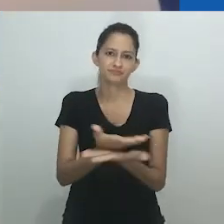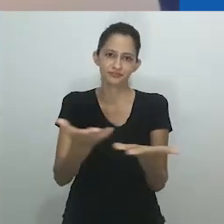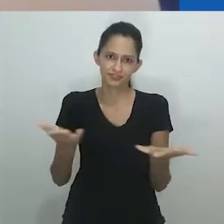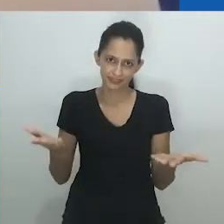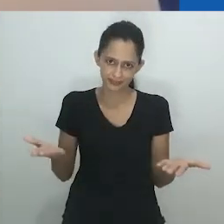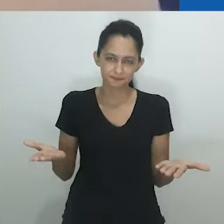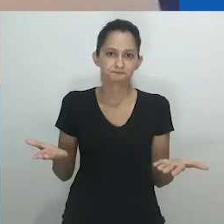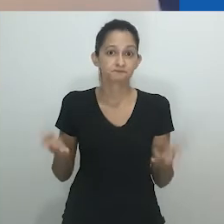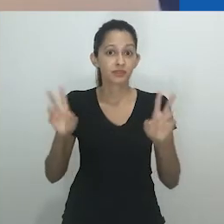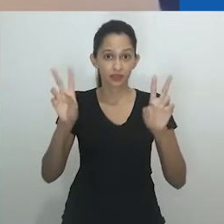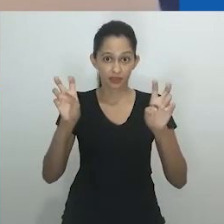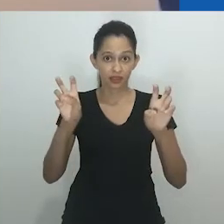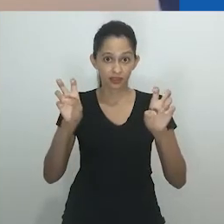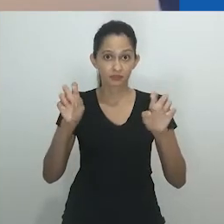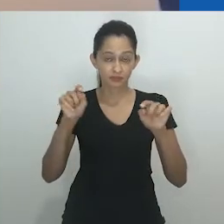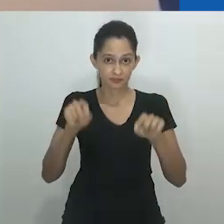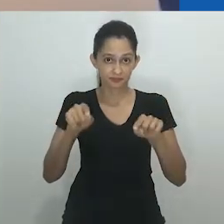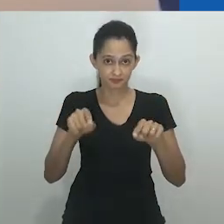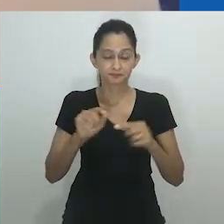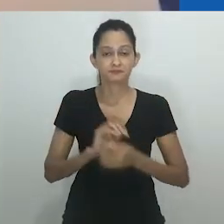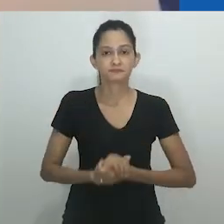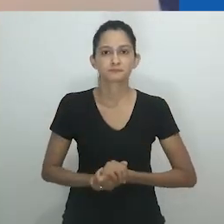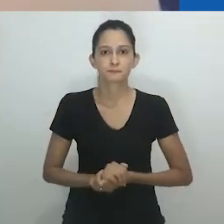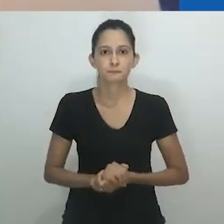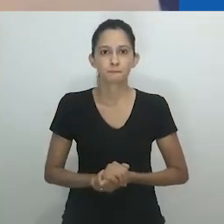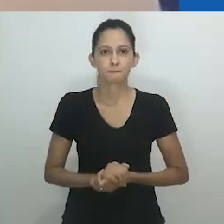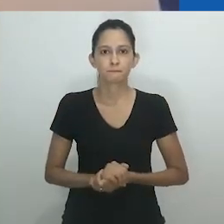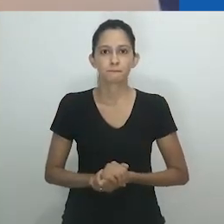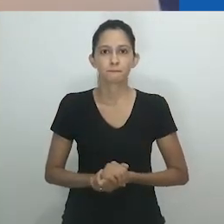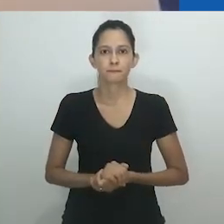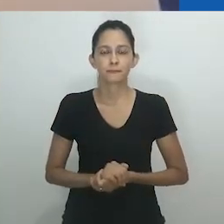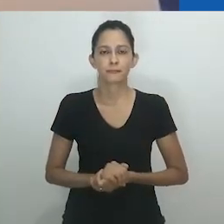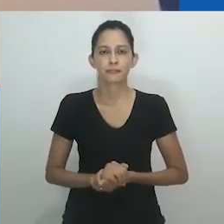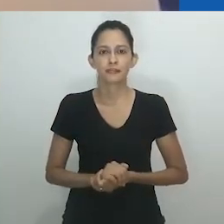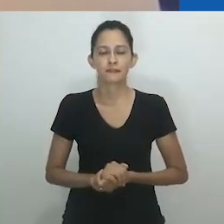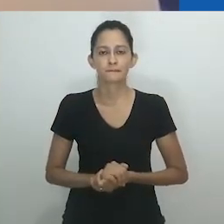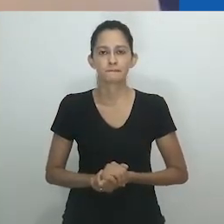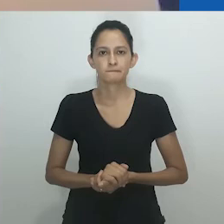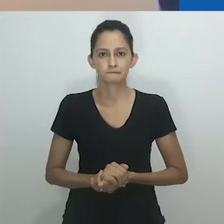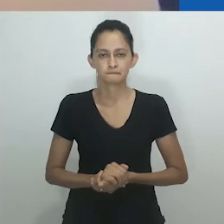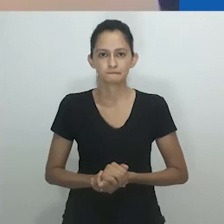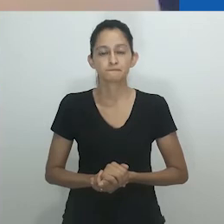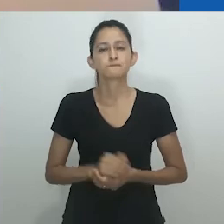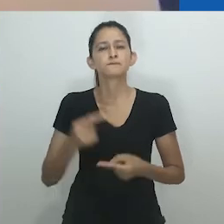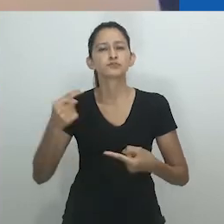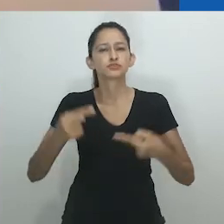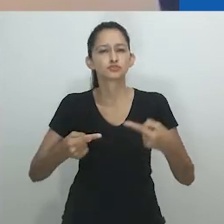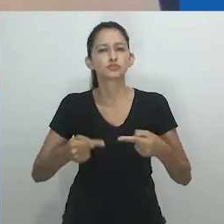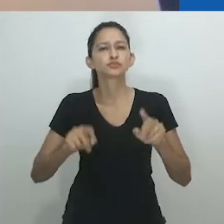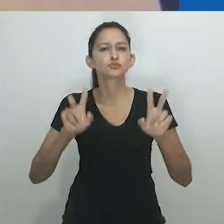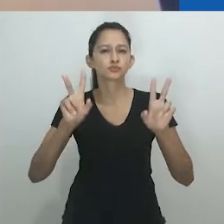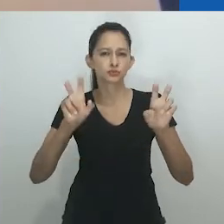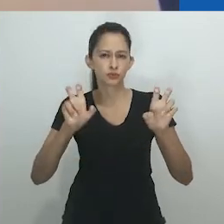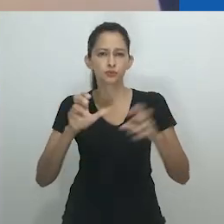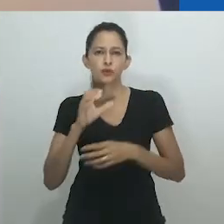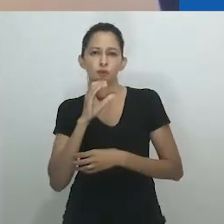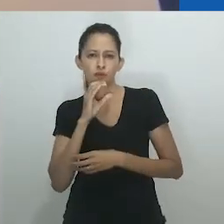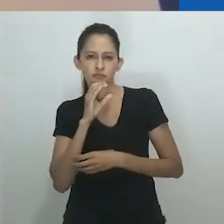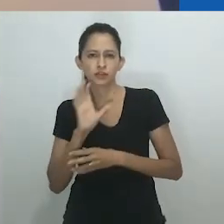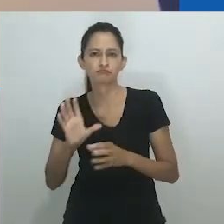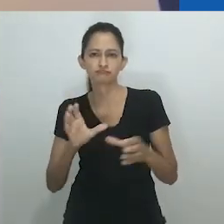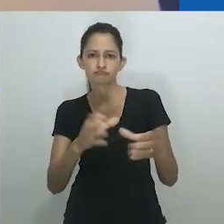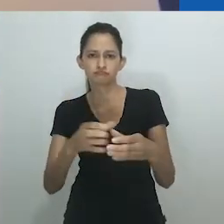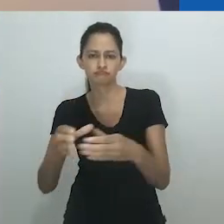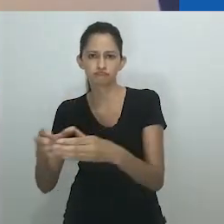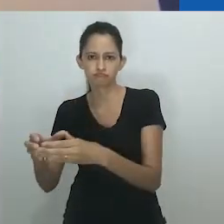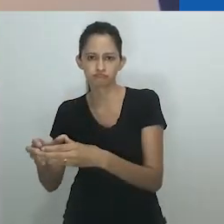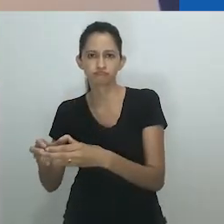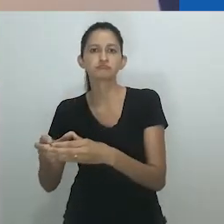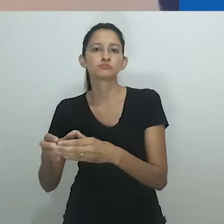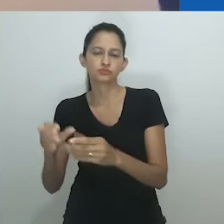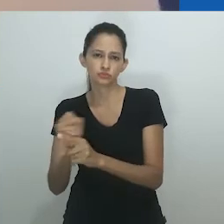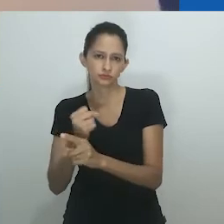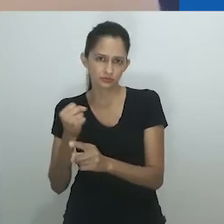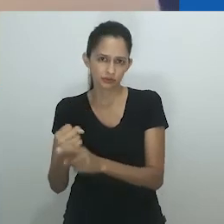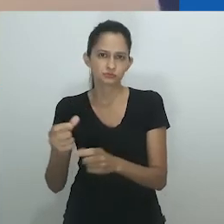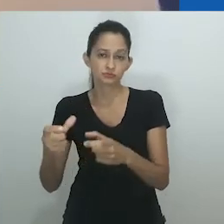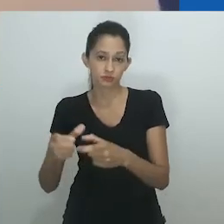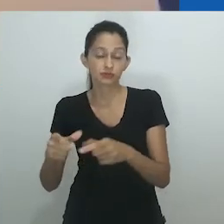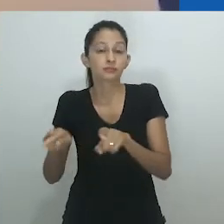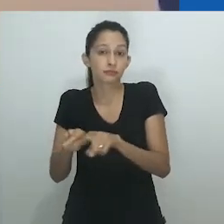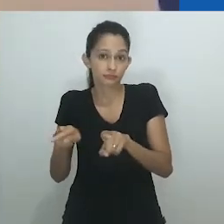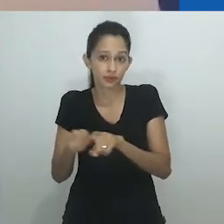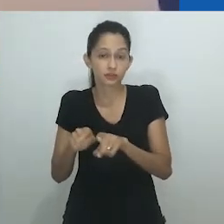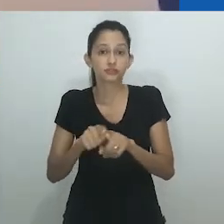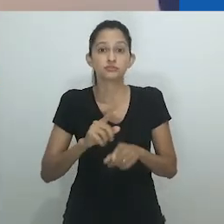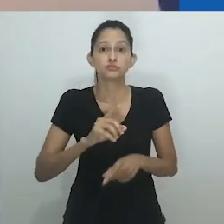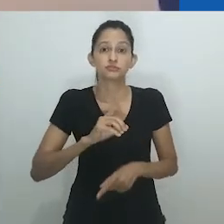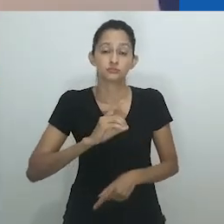e estou realmente muito animada em pensar com todas e todos ao longo do tema deste encontro - falar sobre ‘saberes insubmissos, diferenças e direitos’,